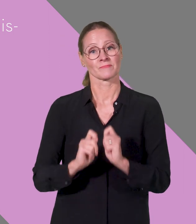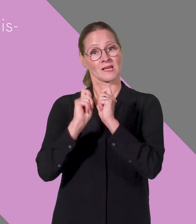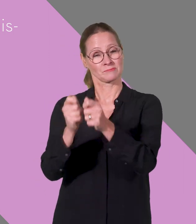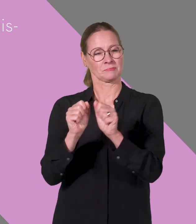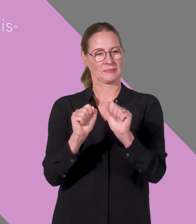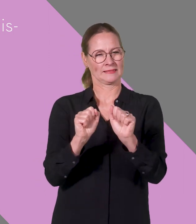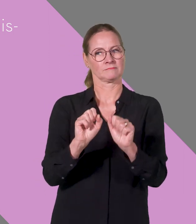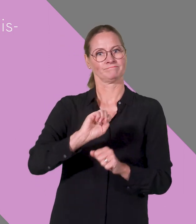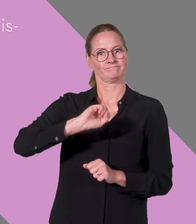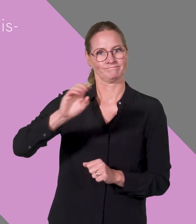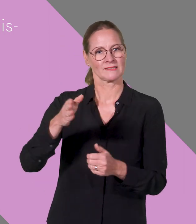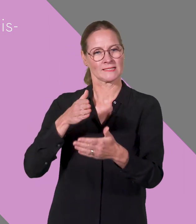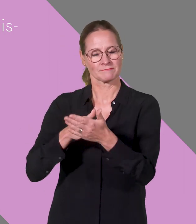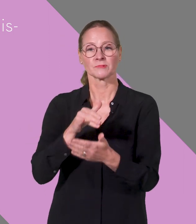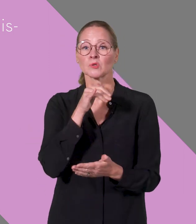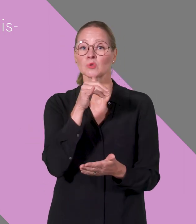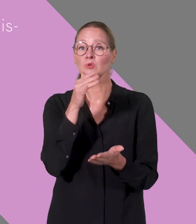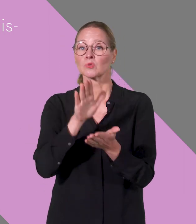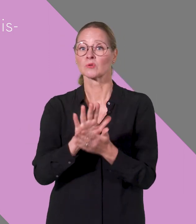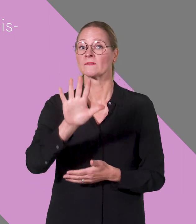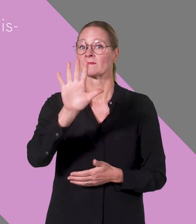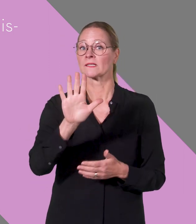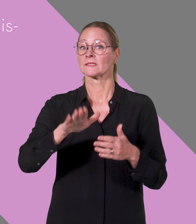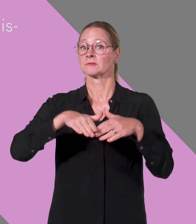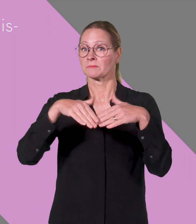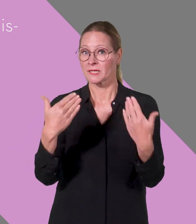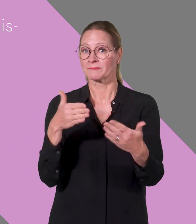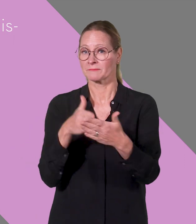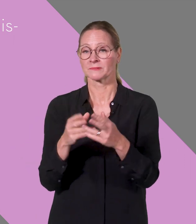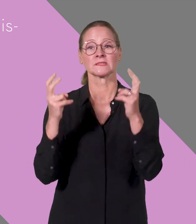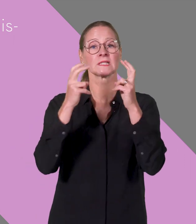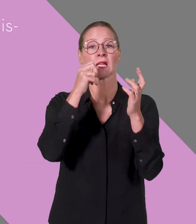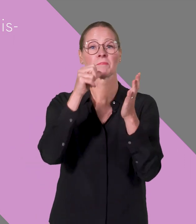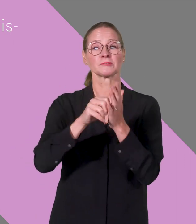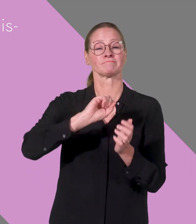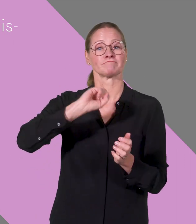Hakemukset on lähetettävä 5.4.2023 mennessä sähköpostilla -